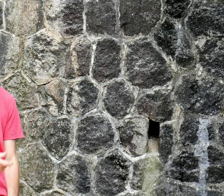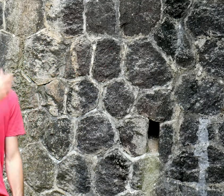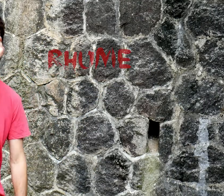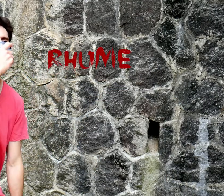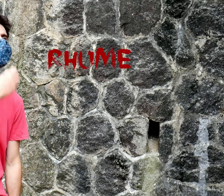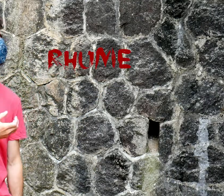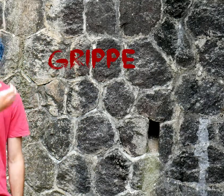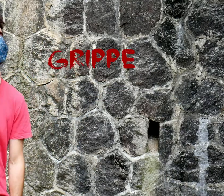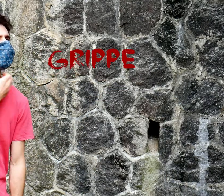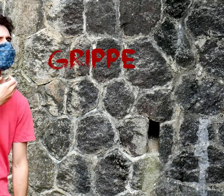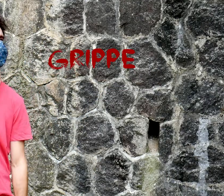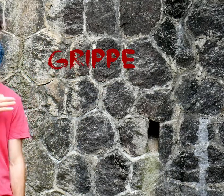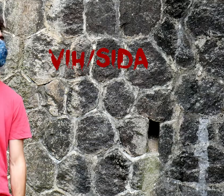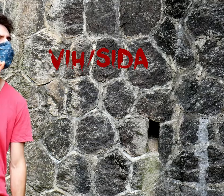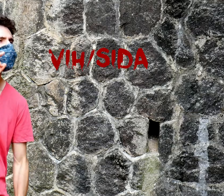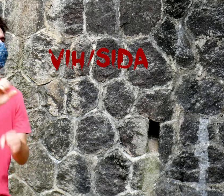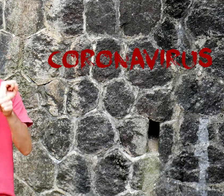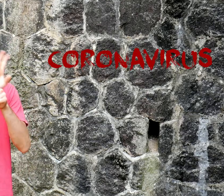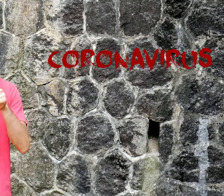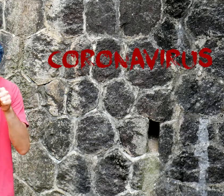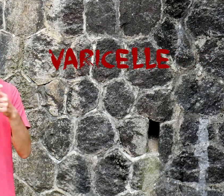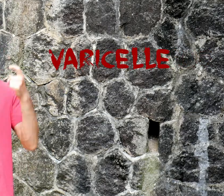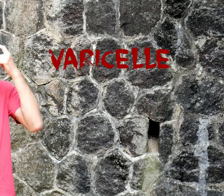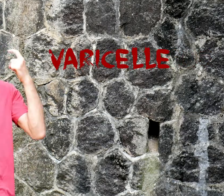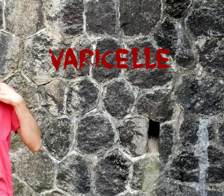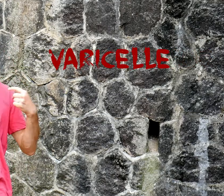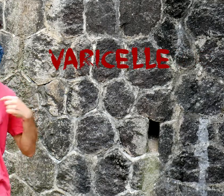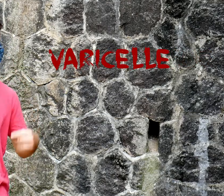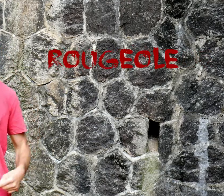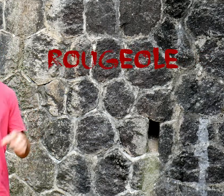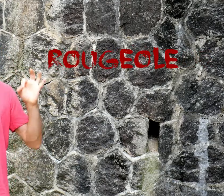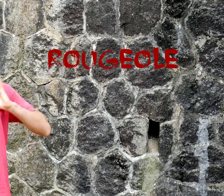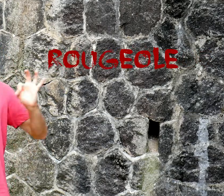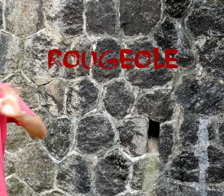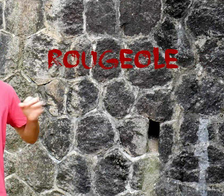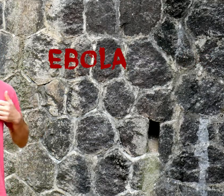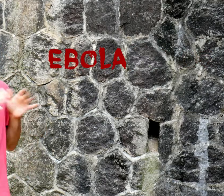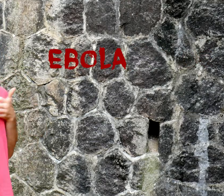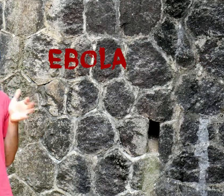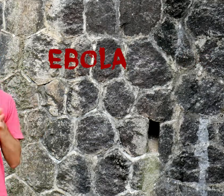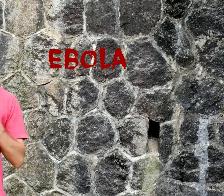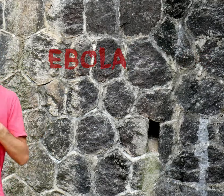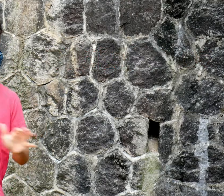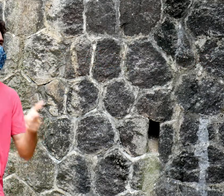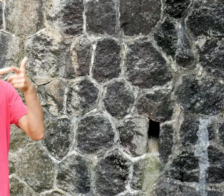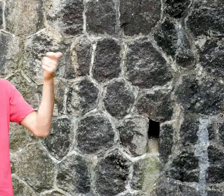le rhume, la grippe, le SIDA, le cornavirus, la varicelle, la rougeole, Ebola, etc.